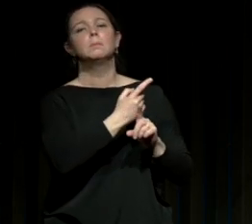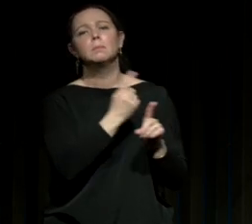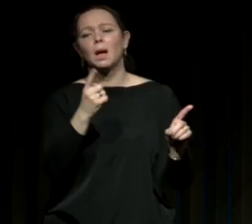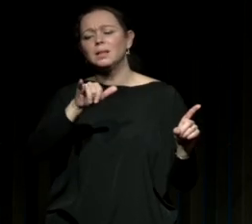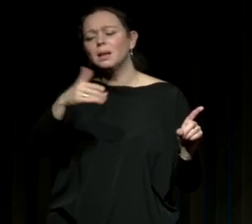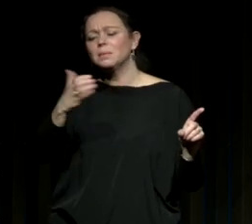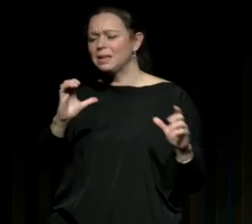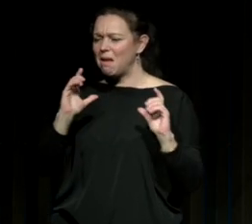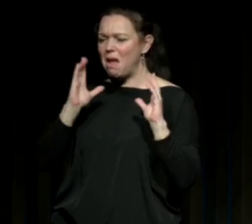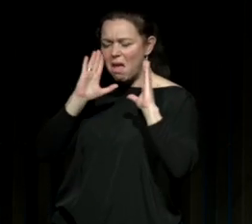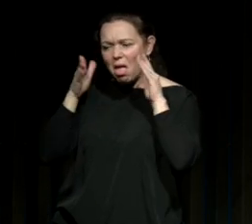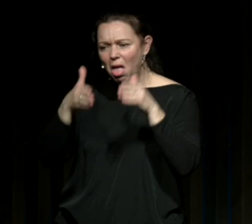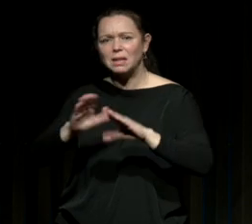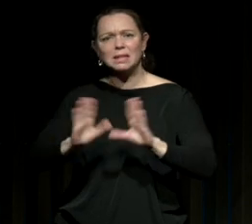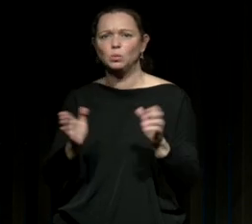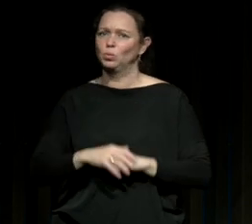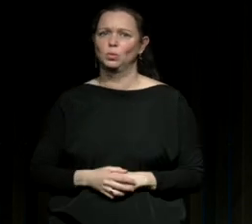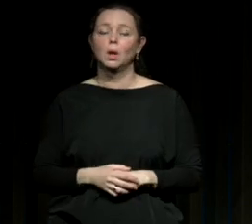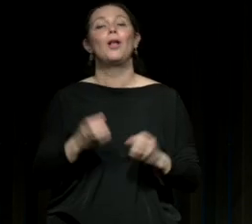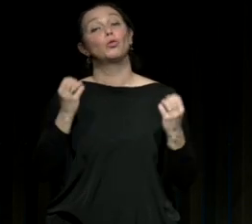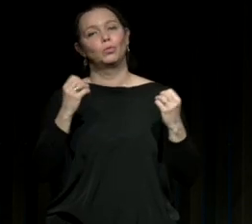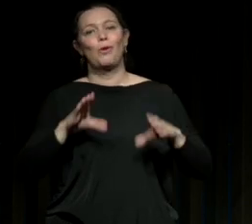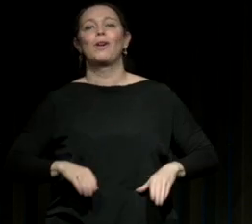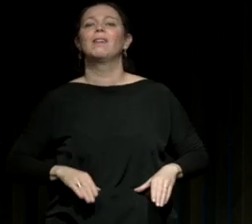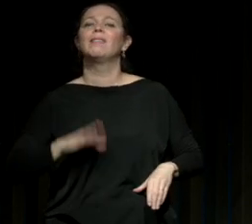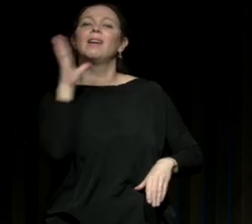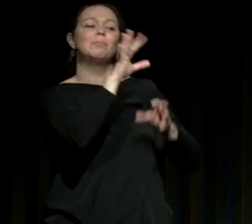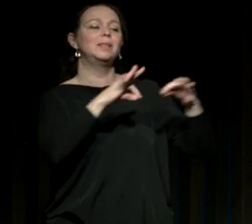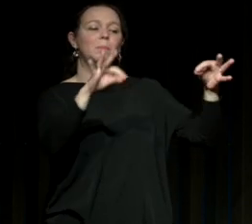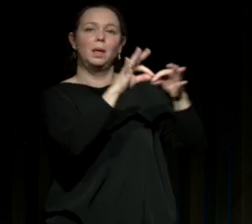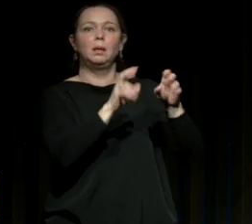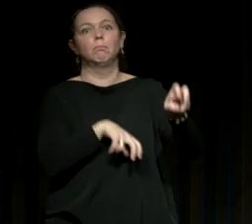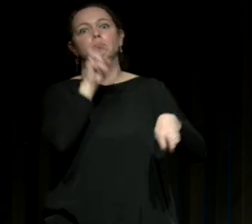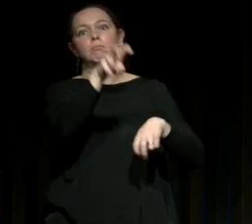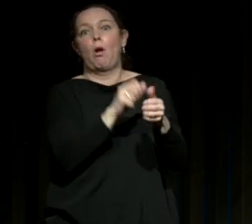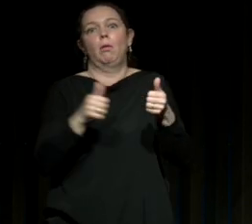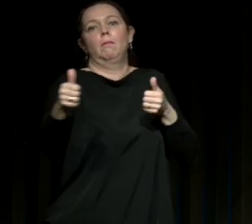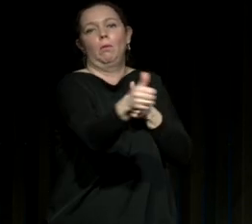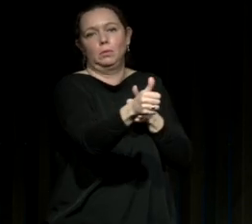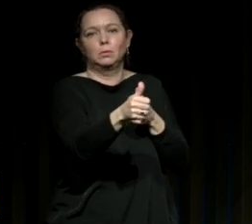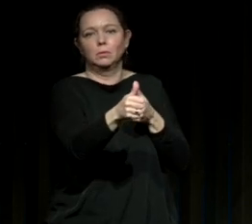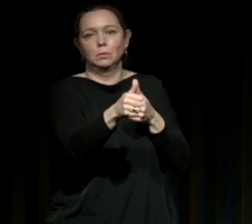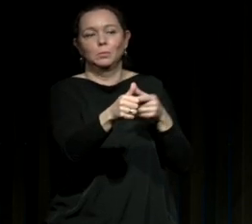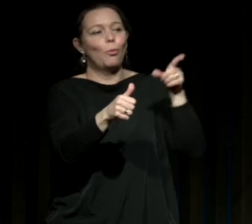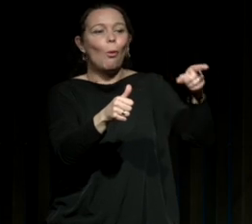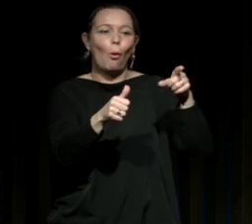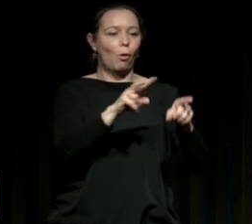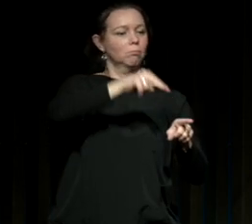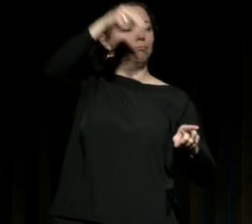alors les canadiens sont souvent en avance 1 pour ces approches un peu plus globale des situations